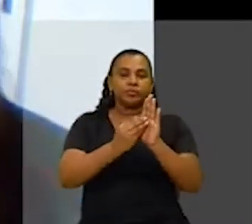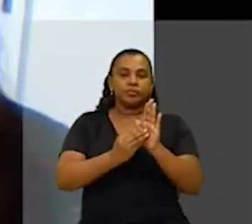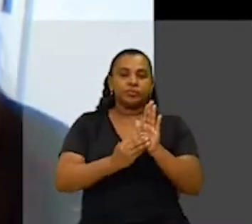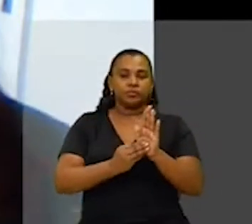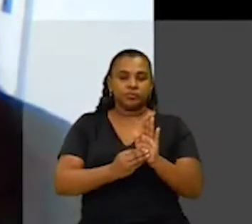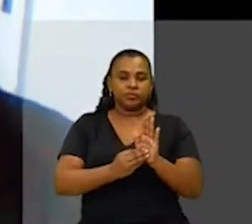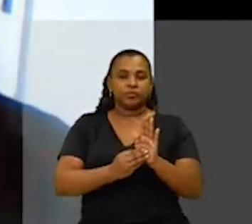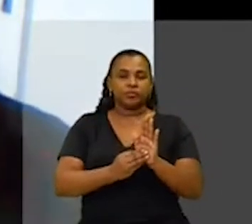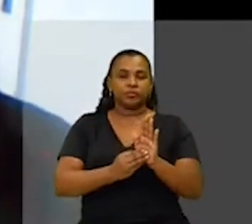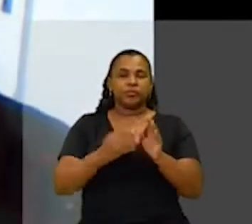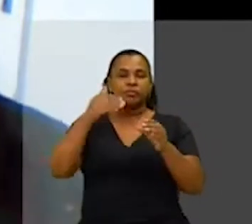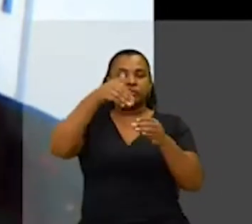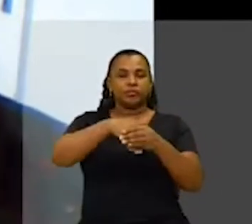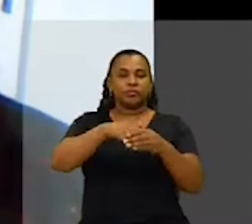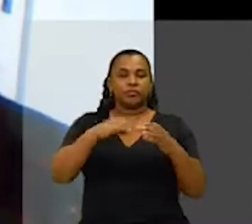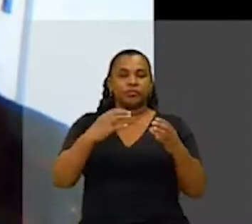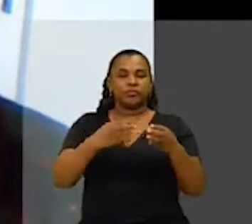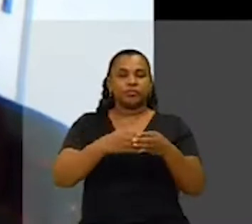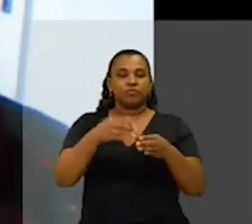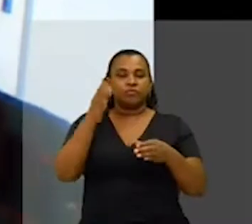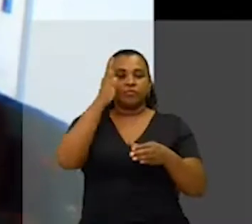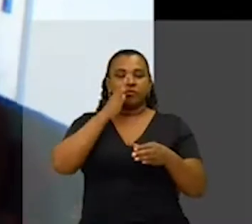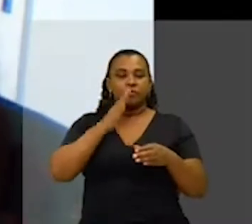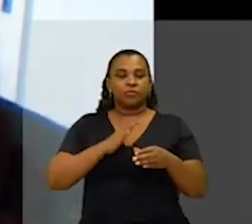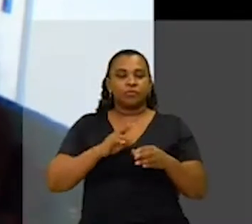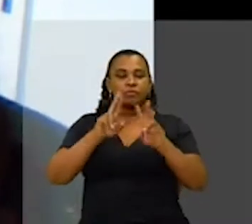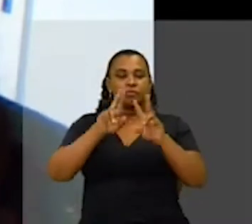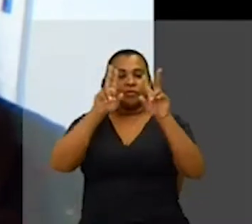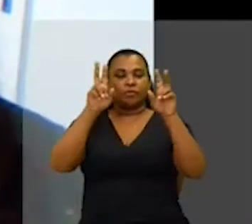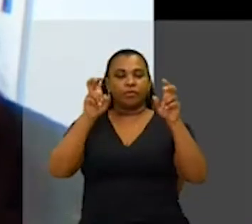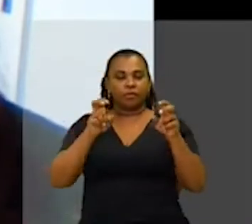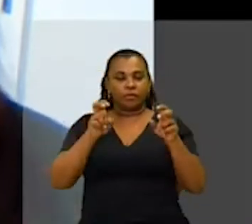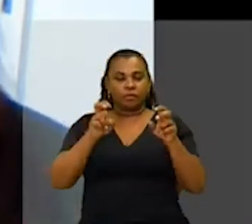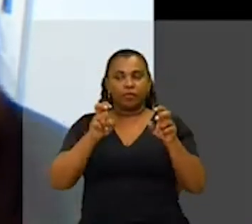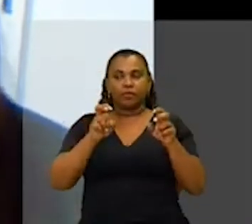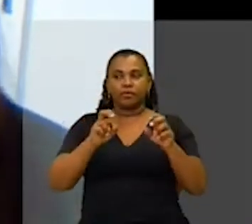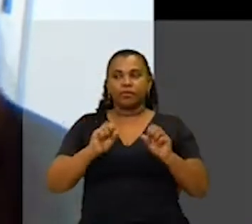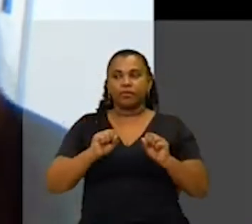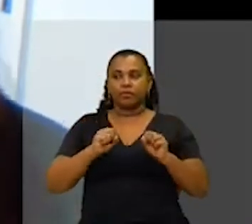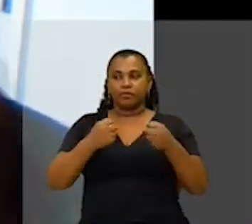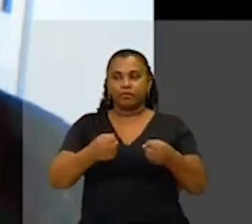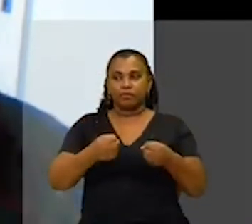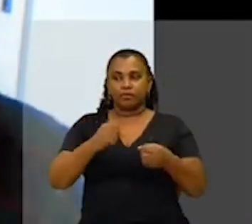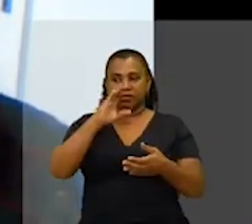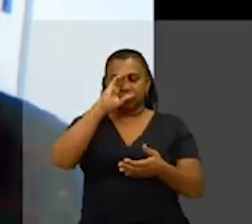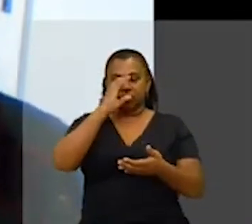Brasil e foi tema da Minha tese de doutorado na pesquisa de doutorado realizada um departamento